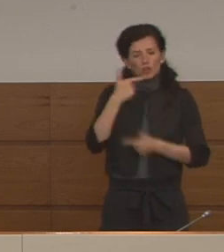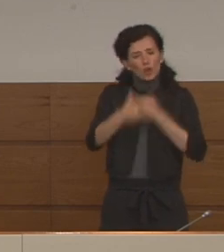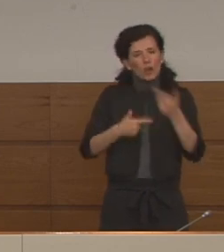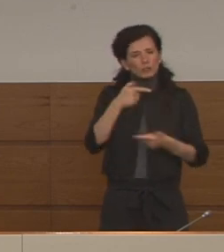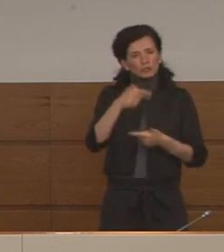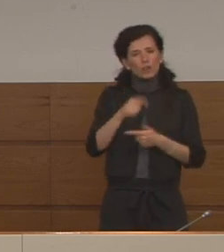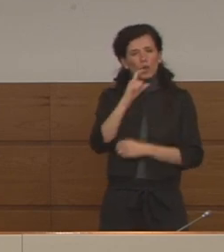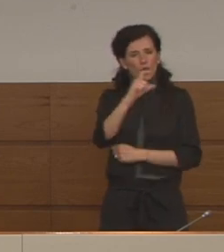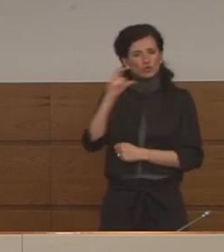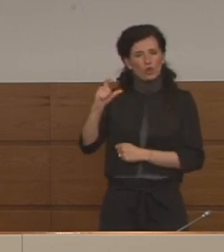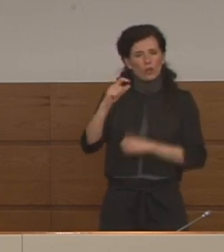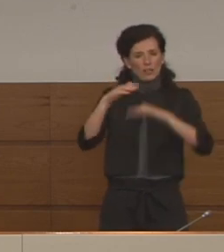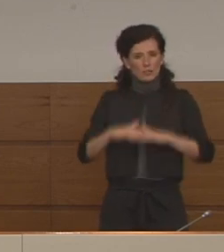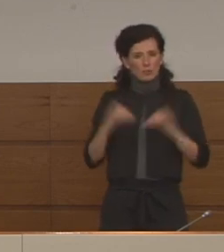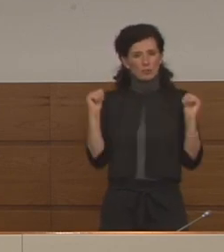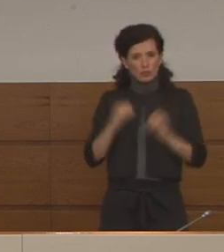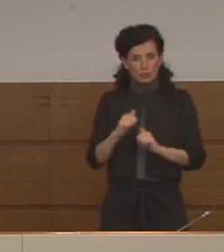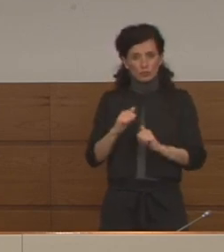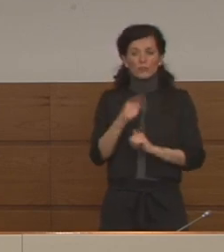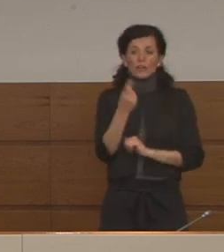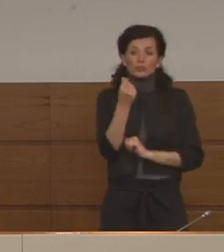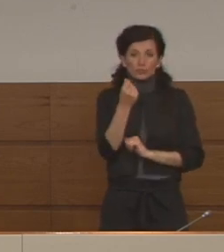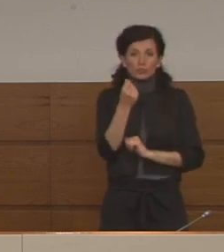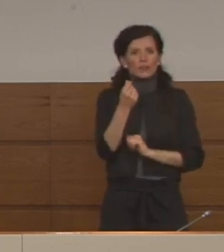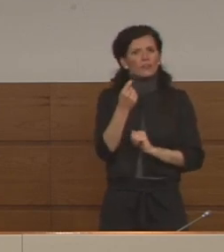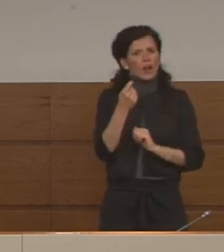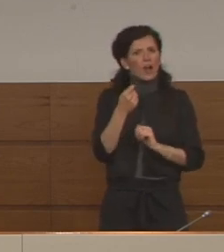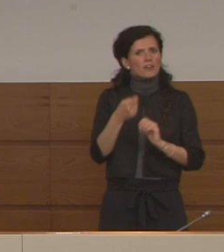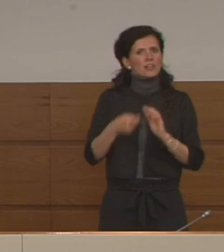la cifra cresce ancora una volta oggi.